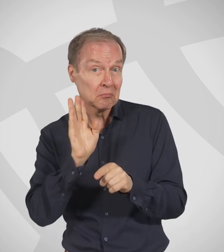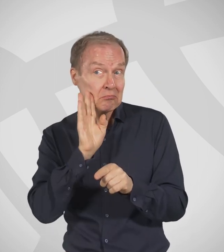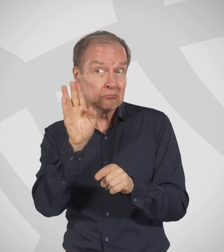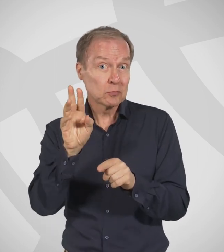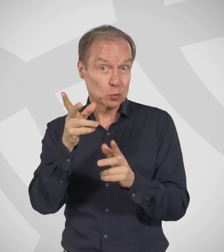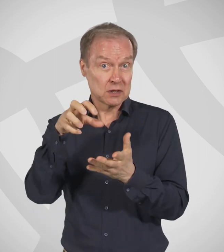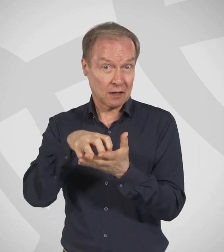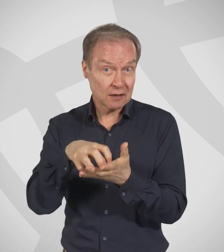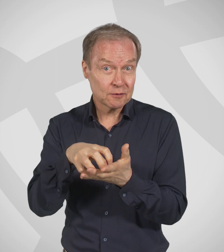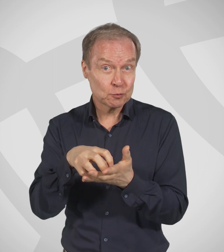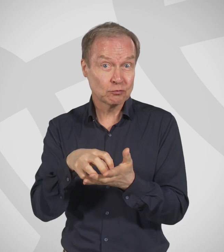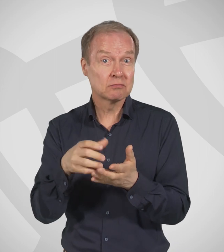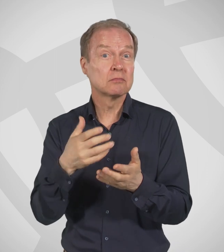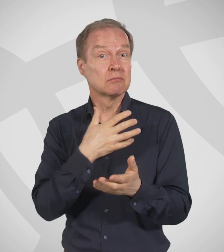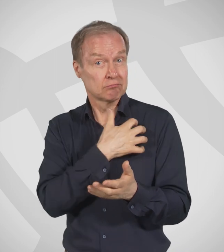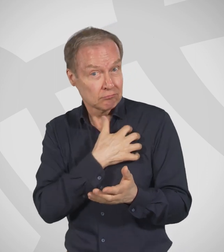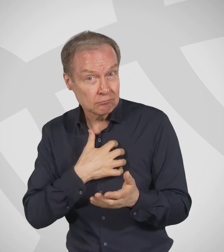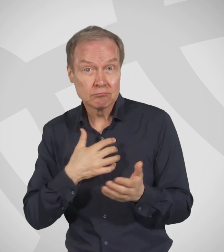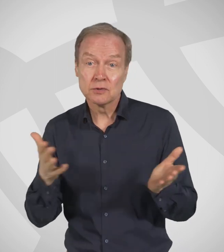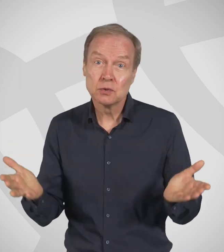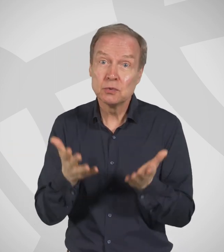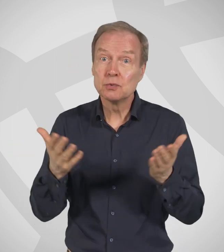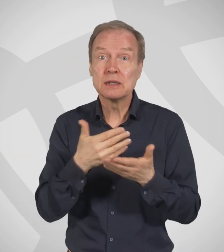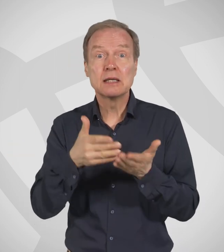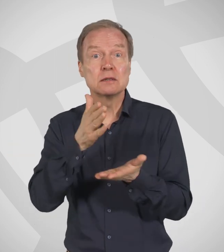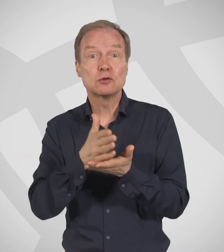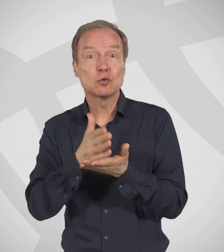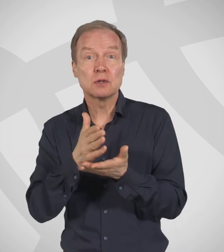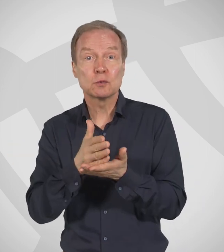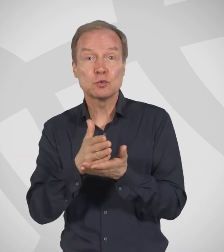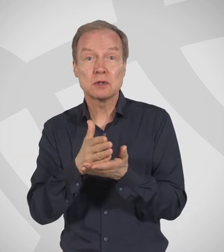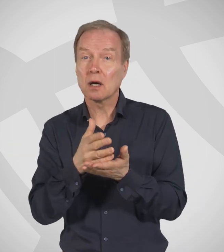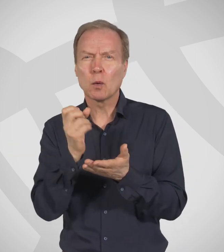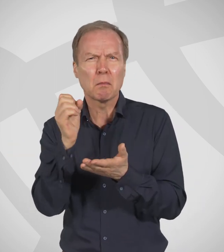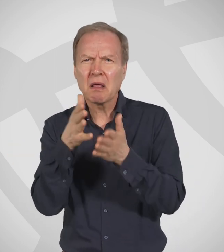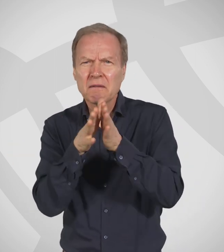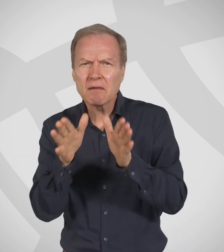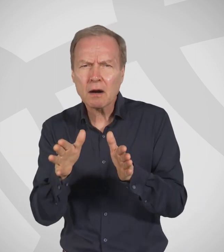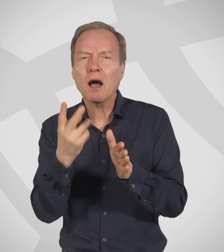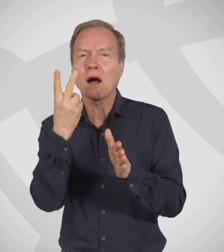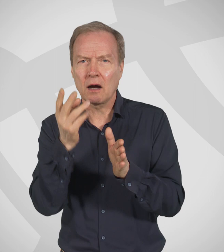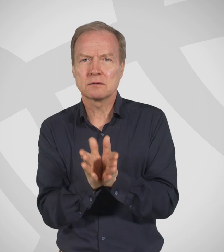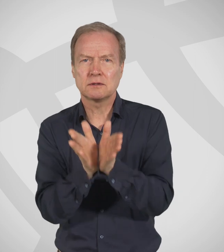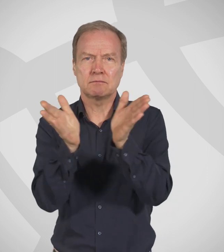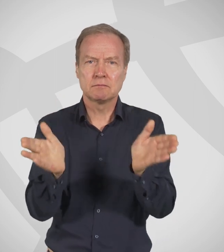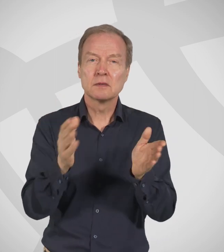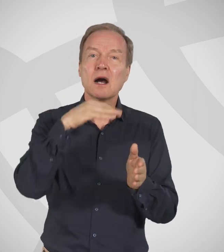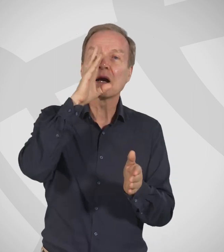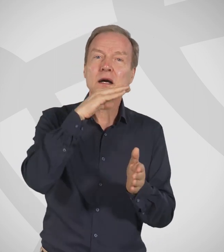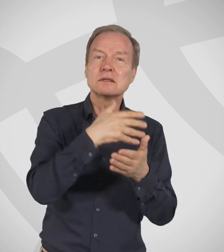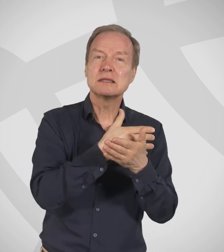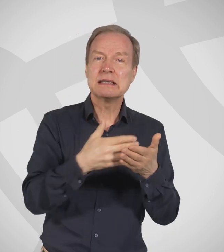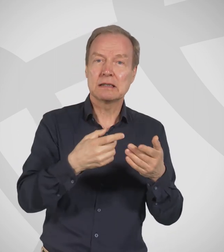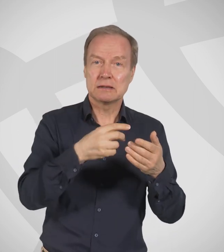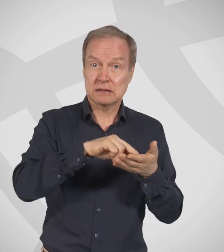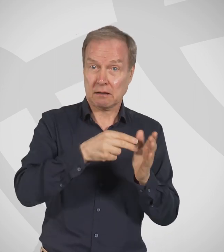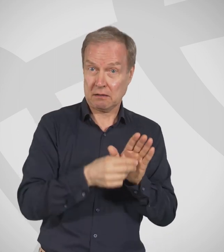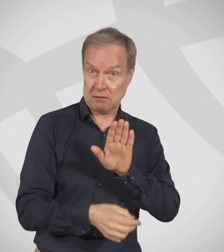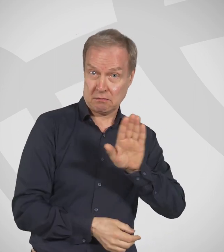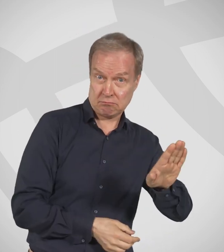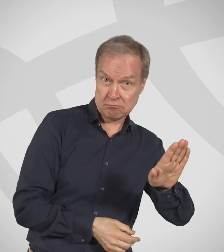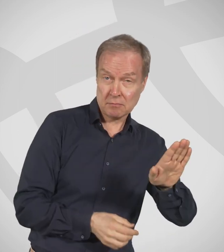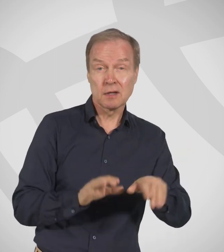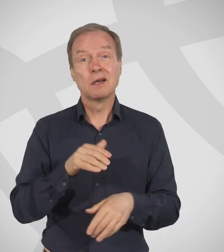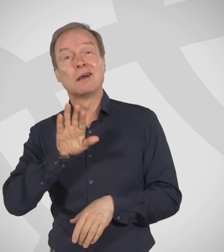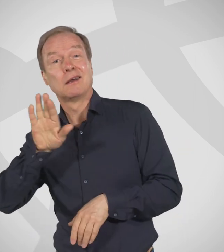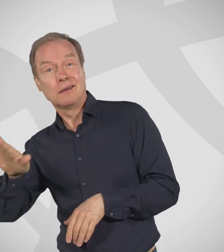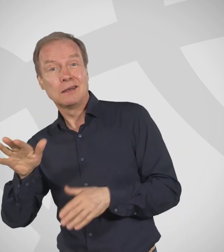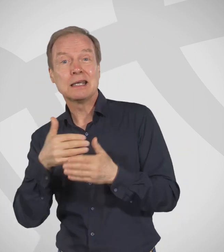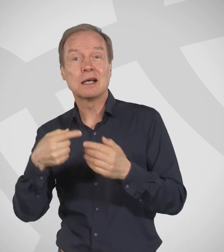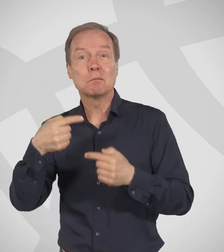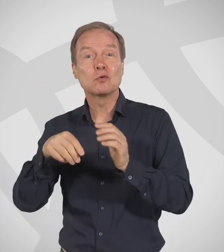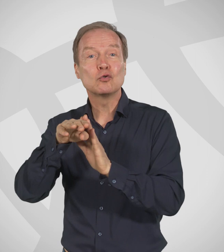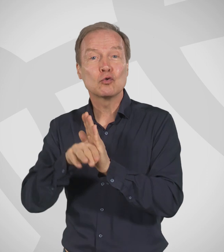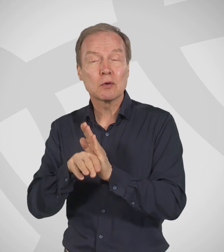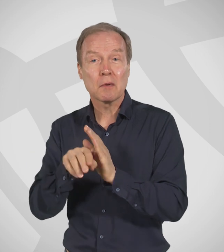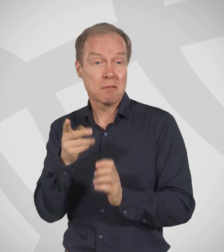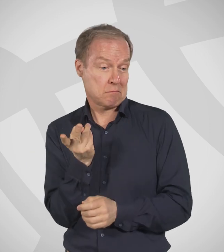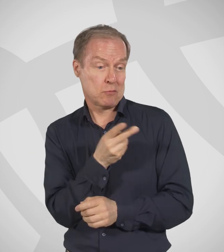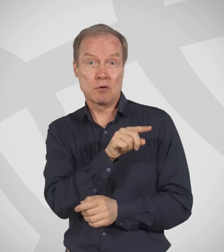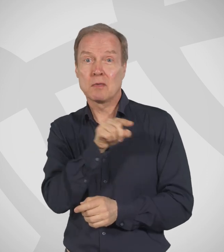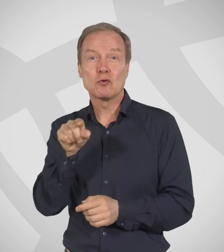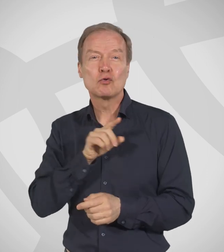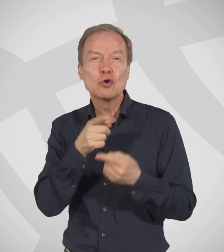kansalliskielistrategiassa ja kieli- poliittisessa ohjelmassa määriteltyjen -